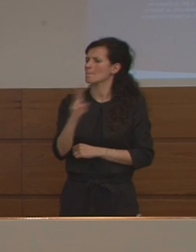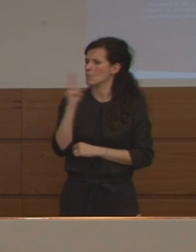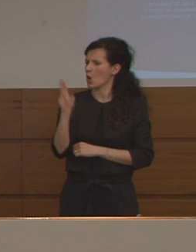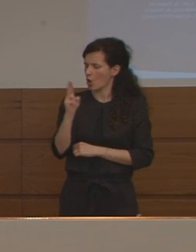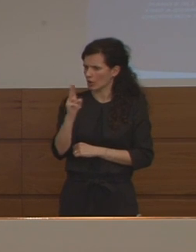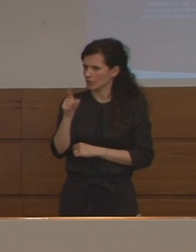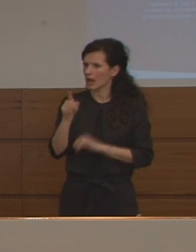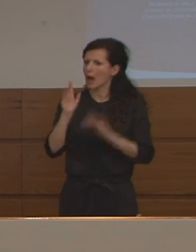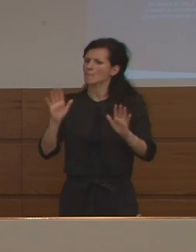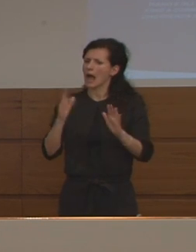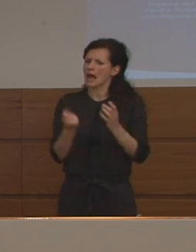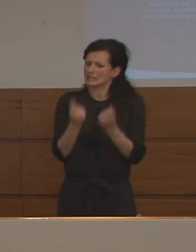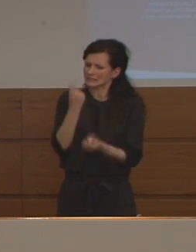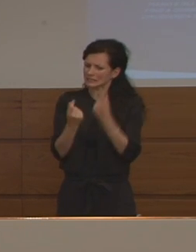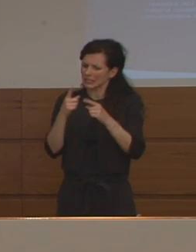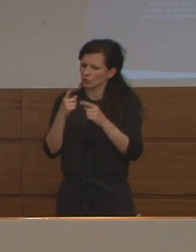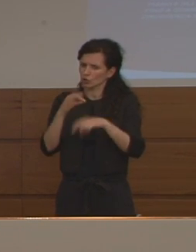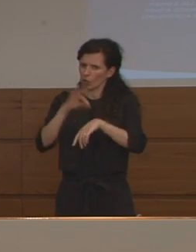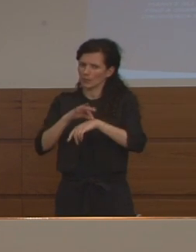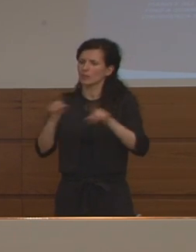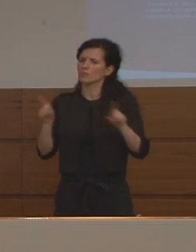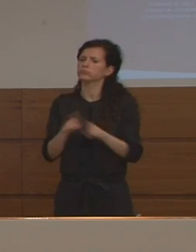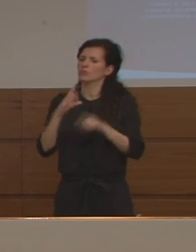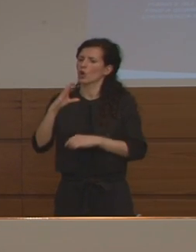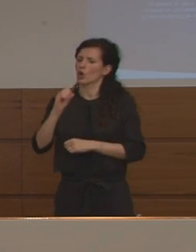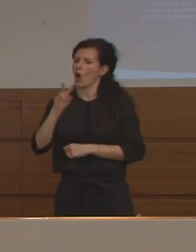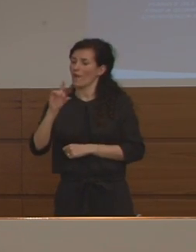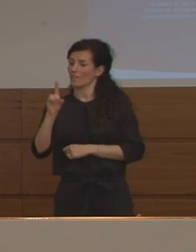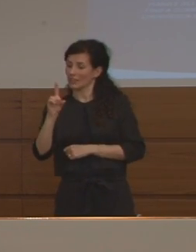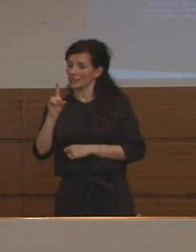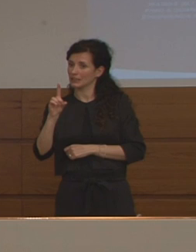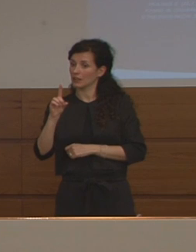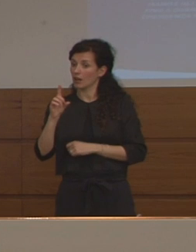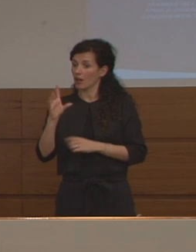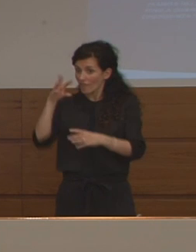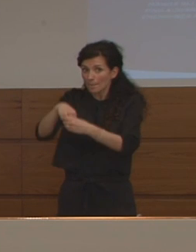come per esempio il dottore ma tanti altri casi, non rientrano in questi dati. Quindi non sono